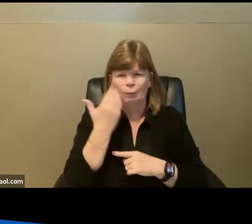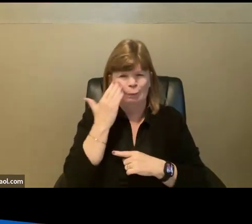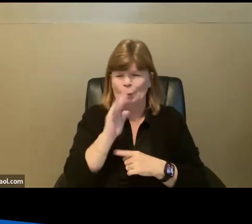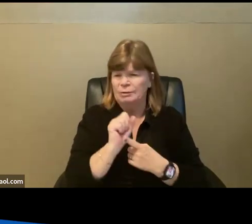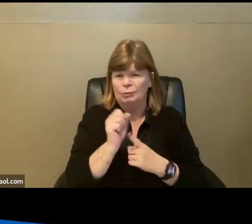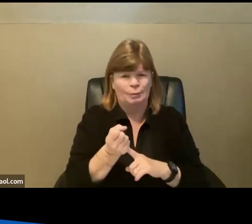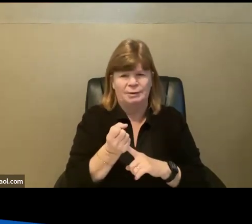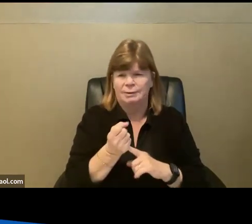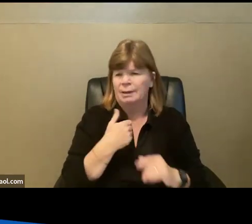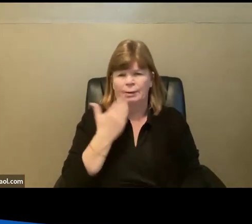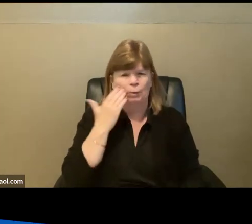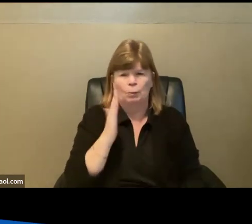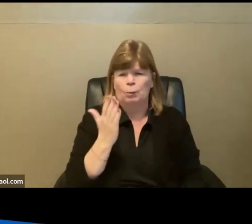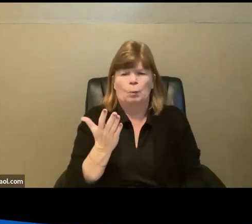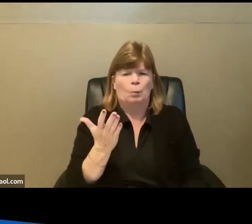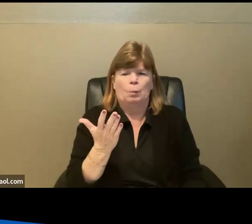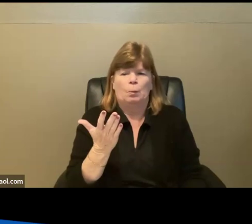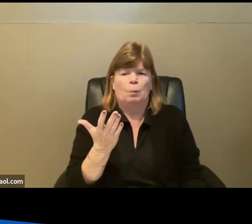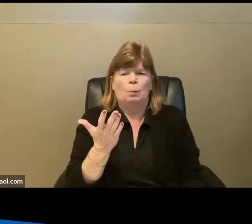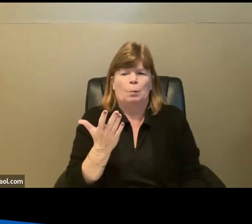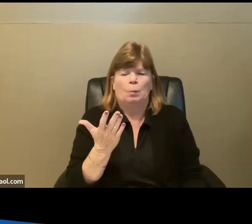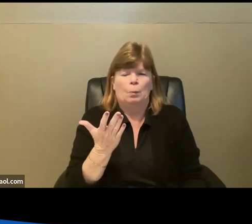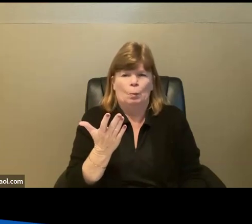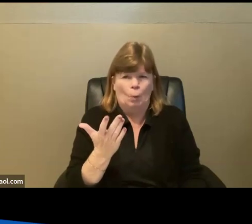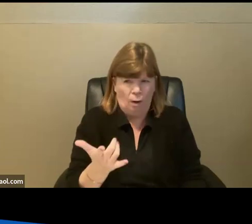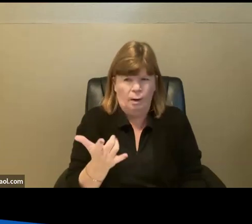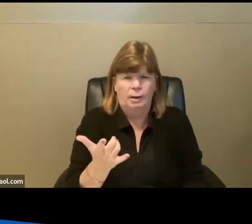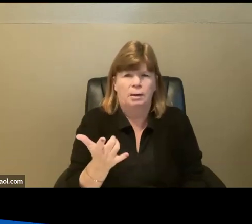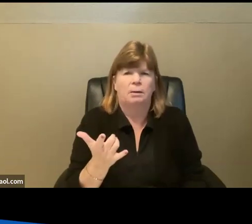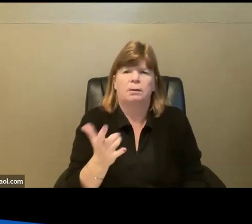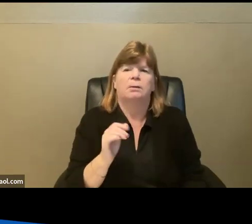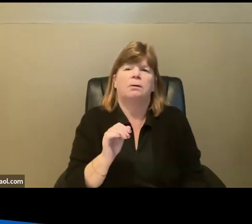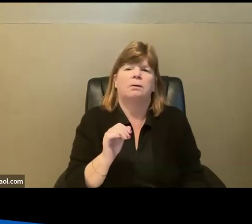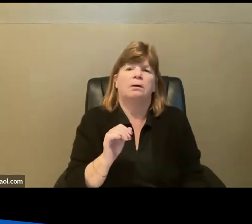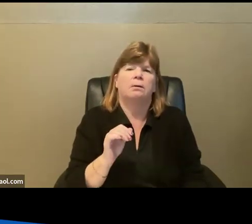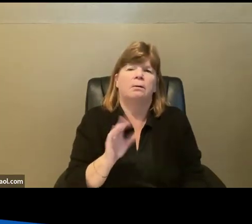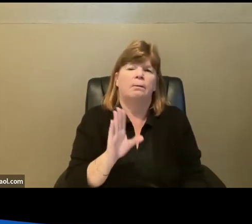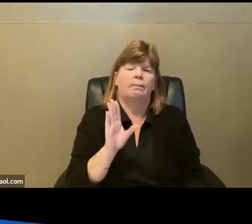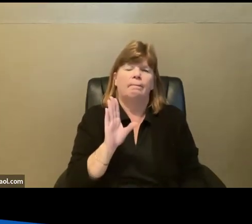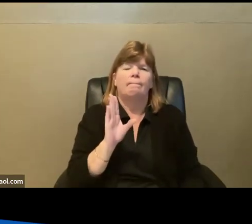y no sé por qué es así, pero asegúrate de